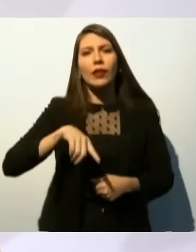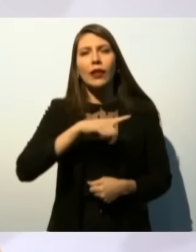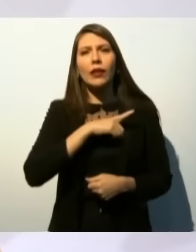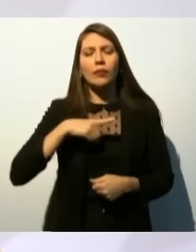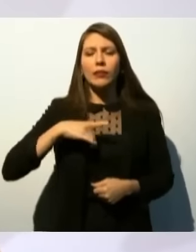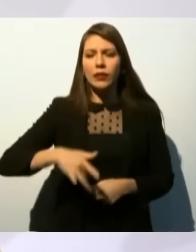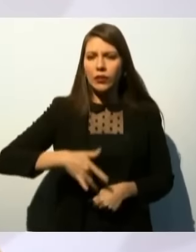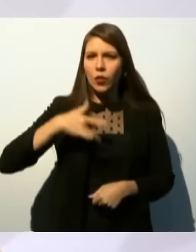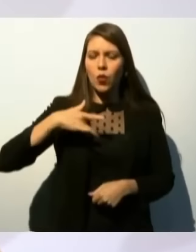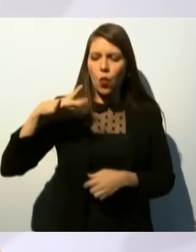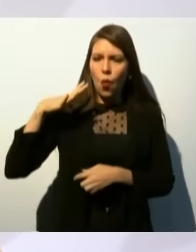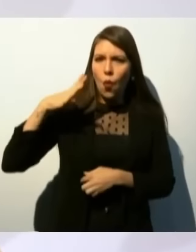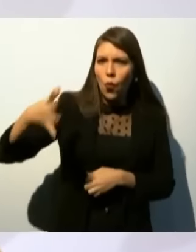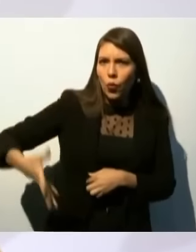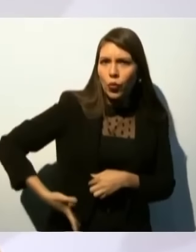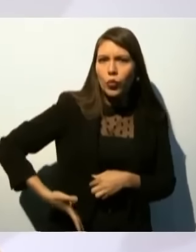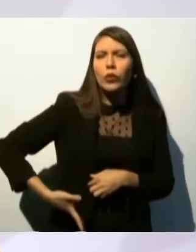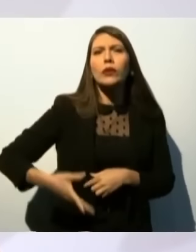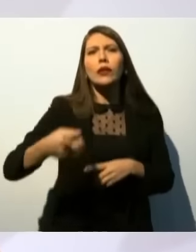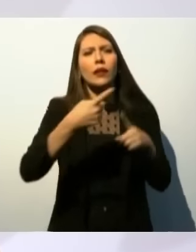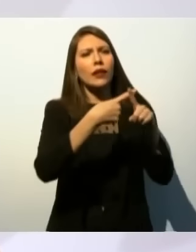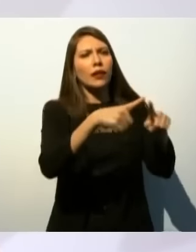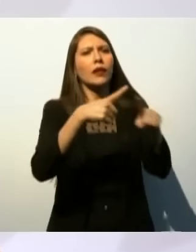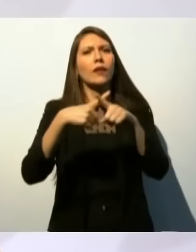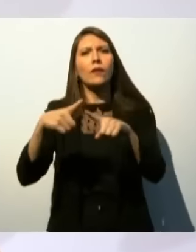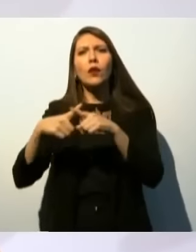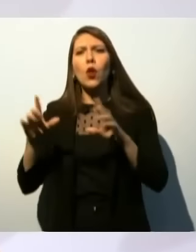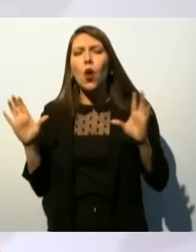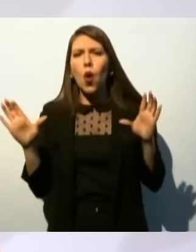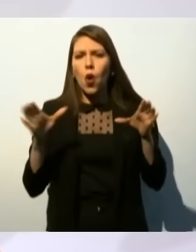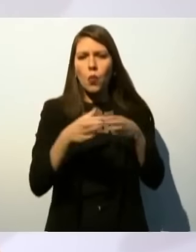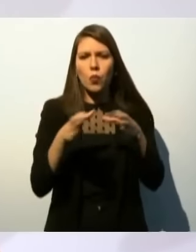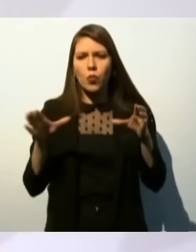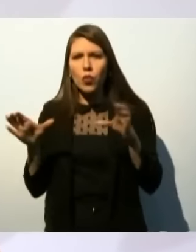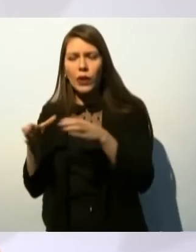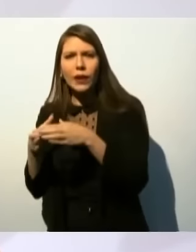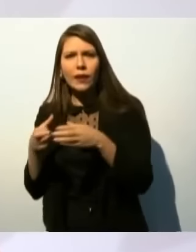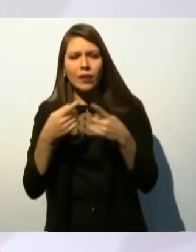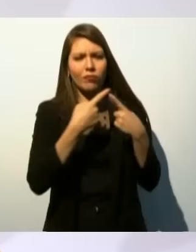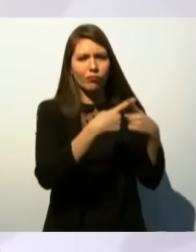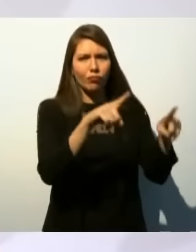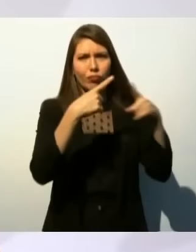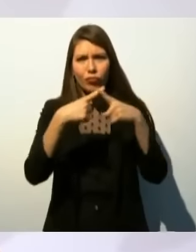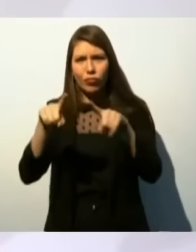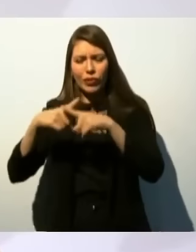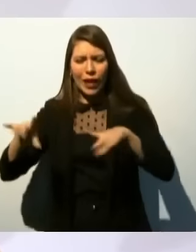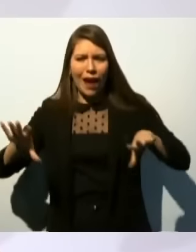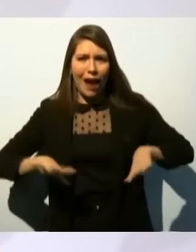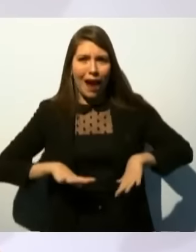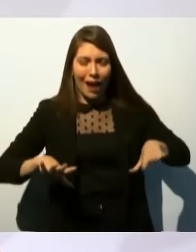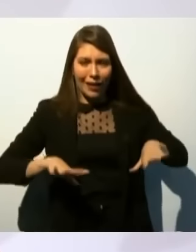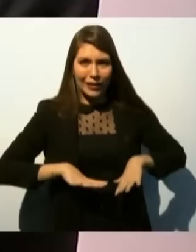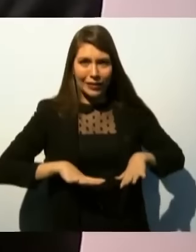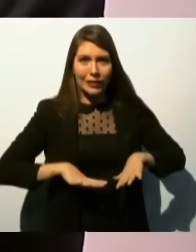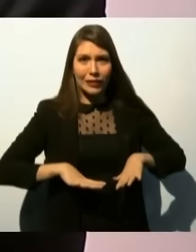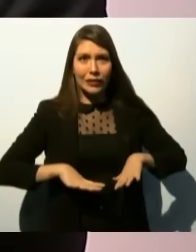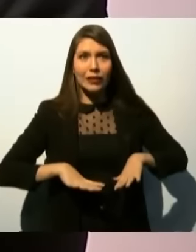y diversas aunque a veces sean contradictorias en el marco de La Poderosa democracia que vive México